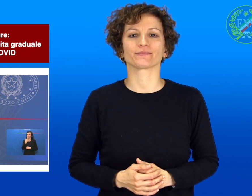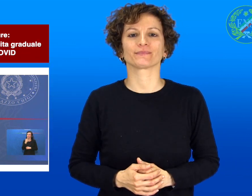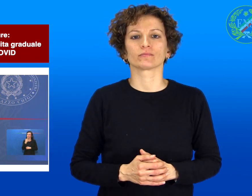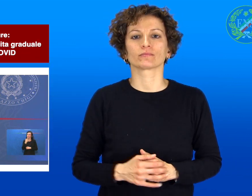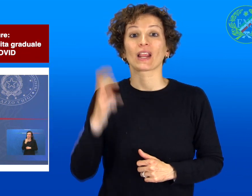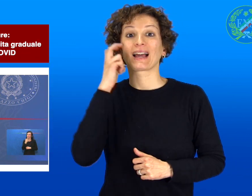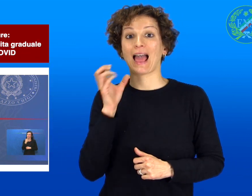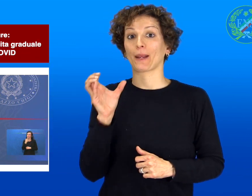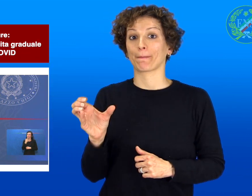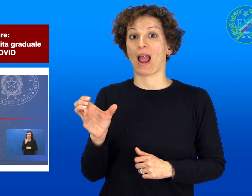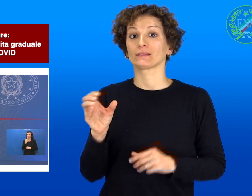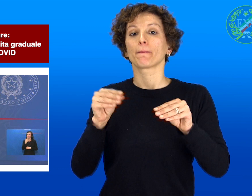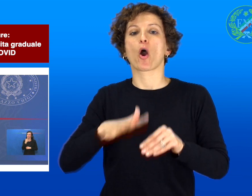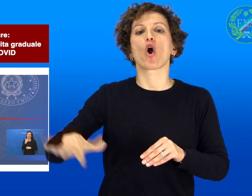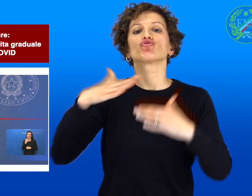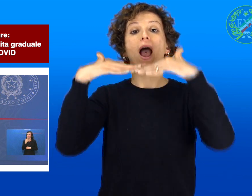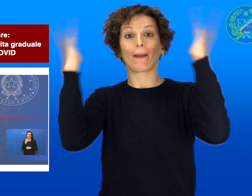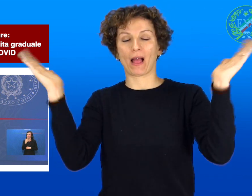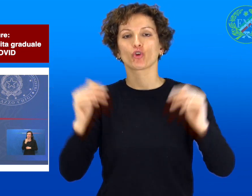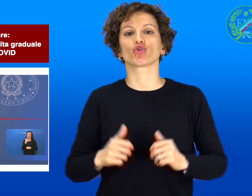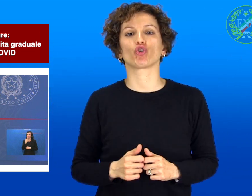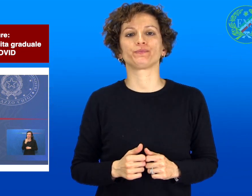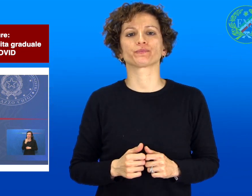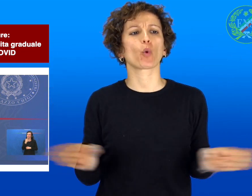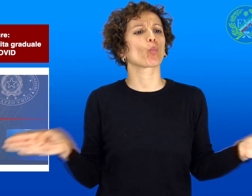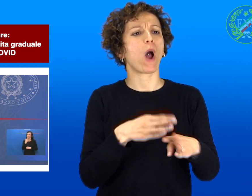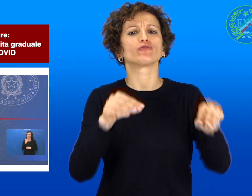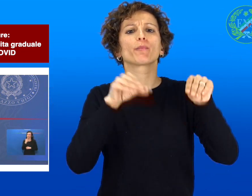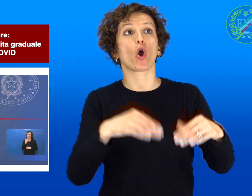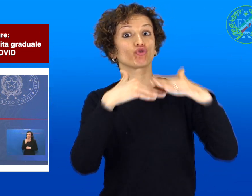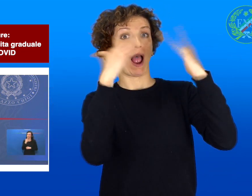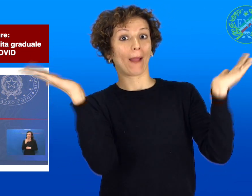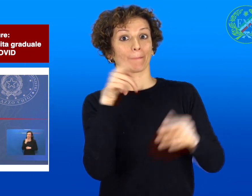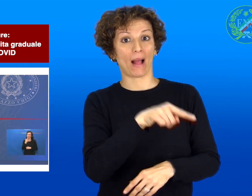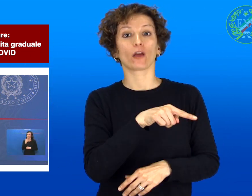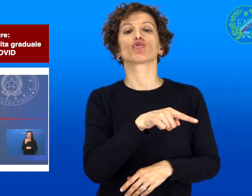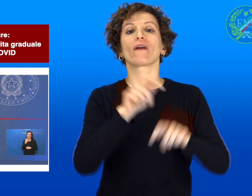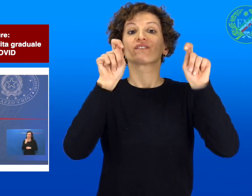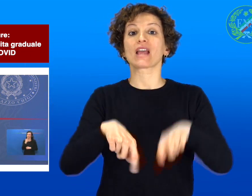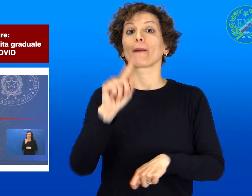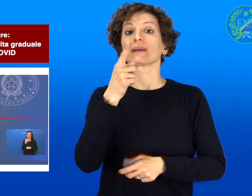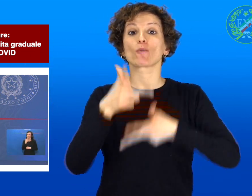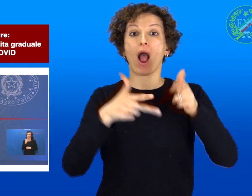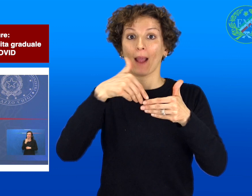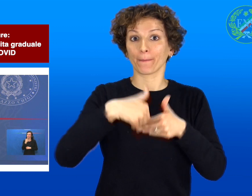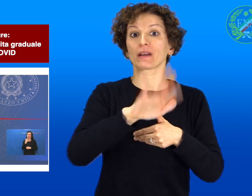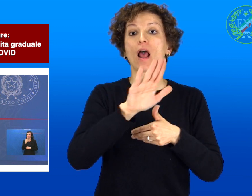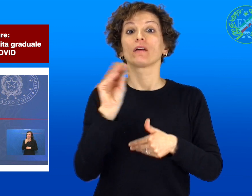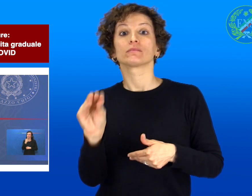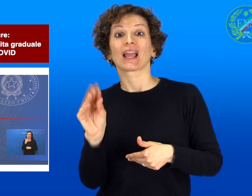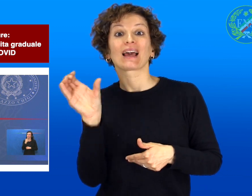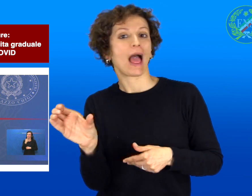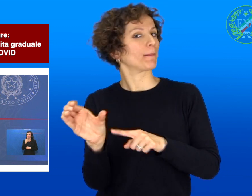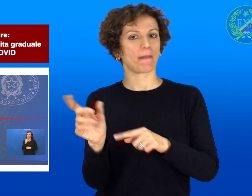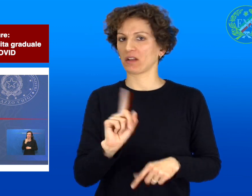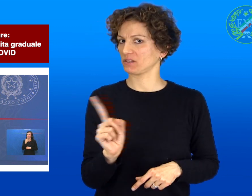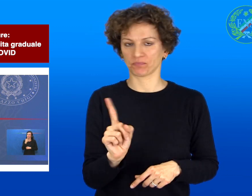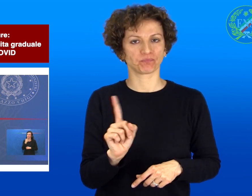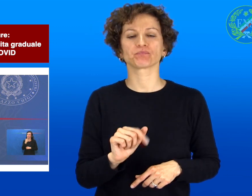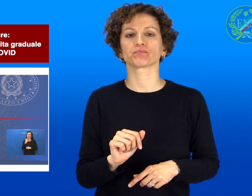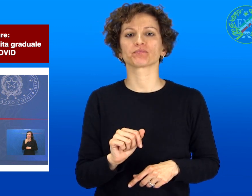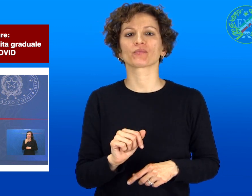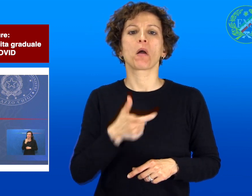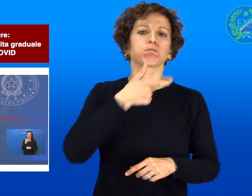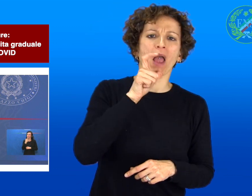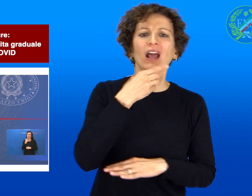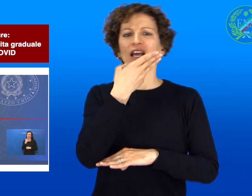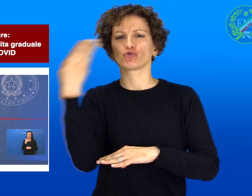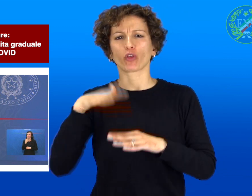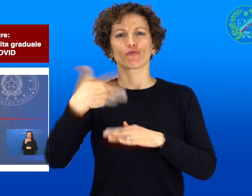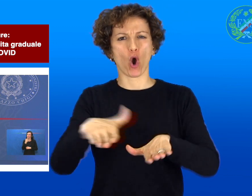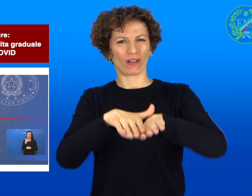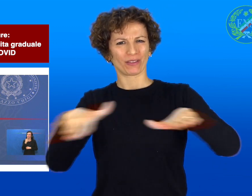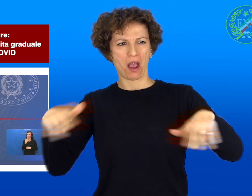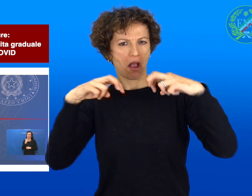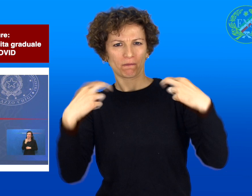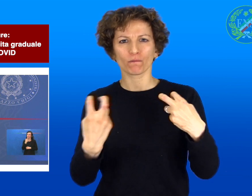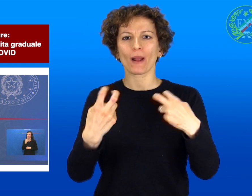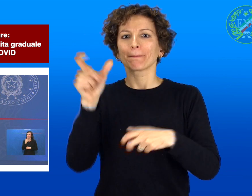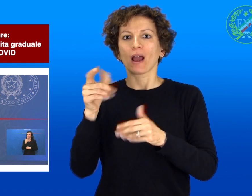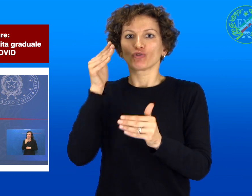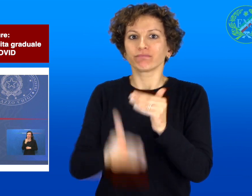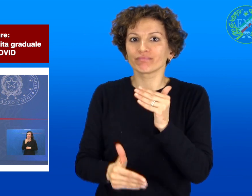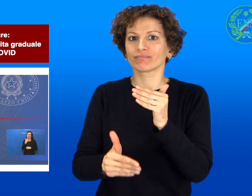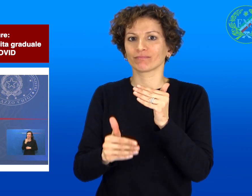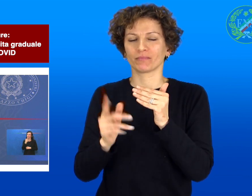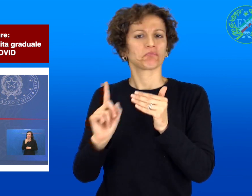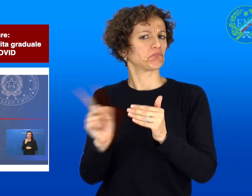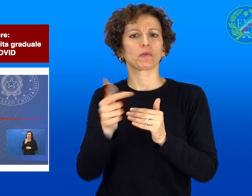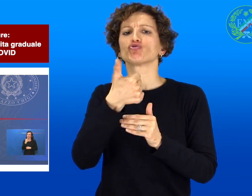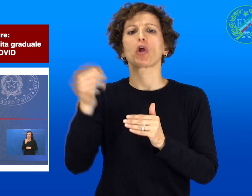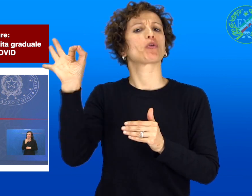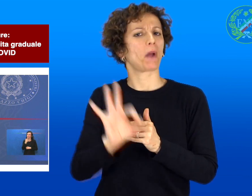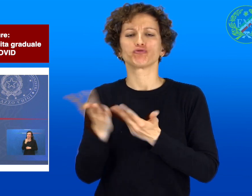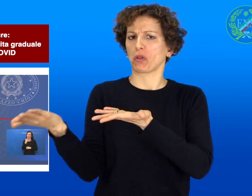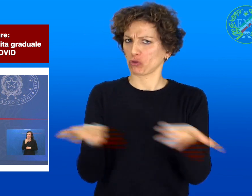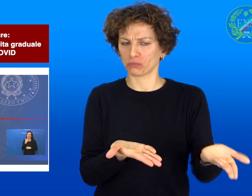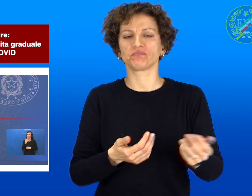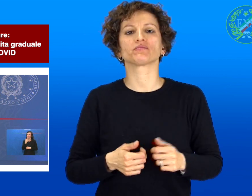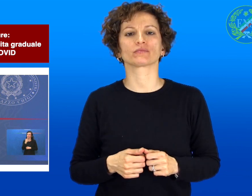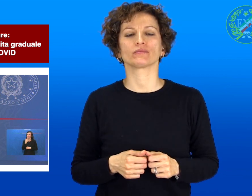Green Pass all’aperto. In tutti i luoghi all’aperto, quindi anche ai tavoli di bar e ristoranti, dal 1° aprile non c’è più obbligo di Green Pass e potranno tornare alla capienza al 100%.